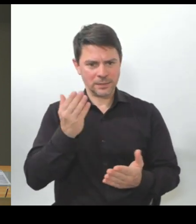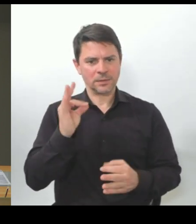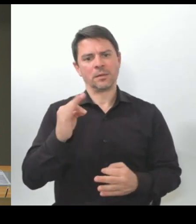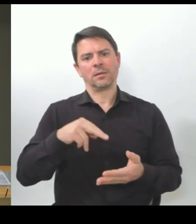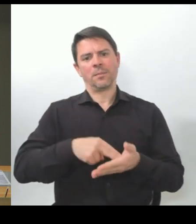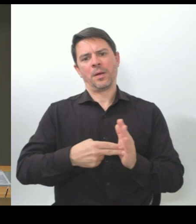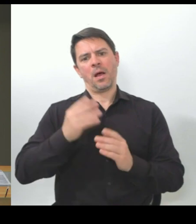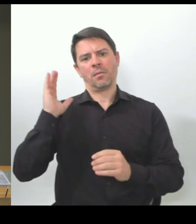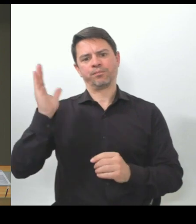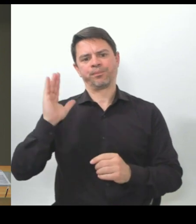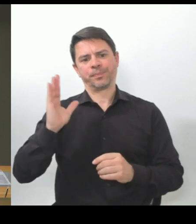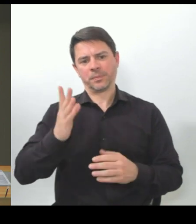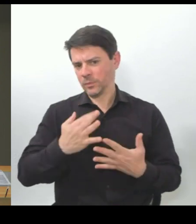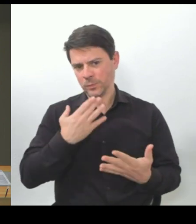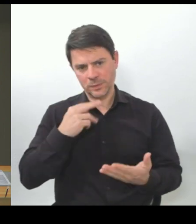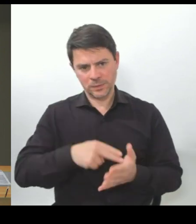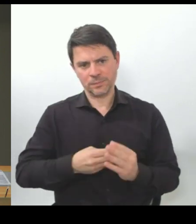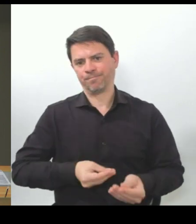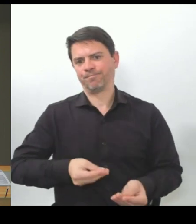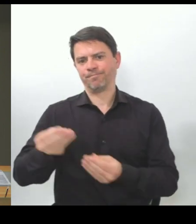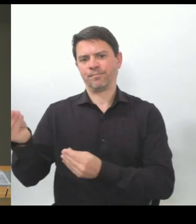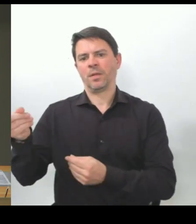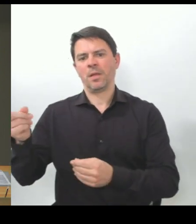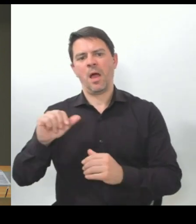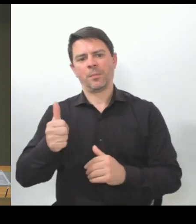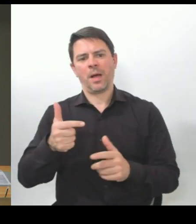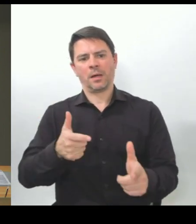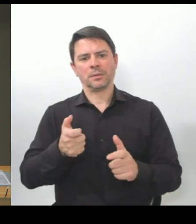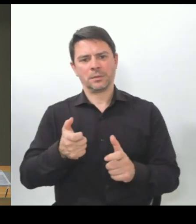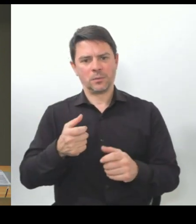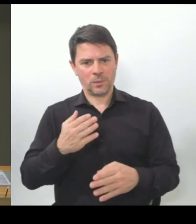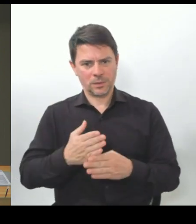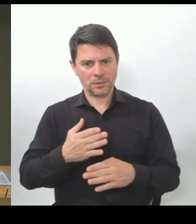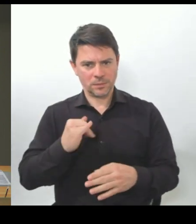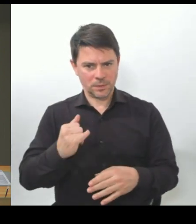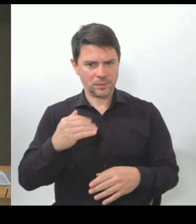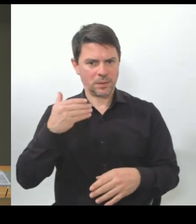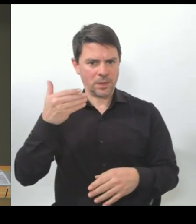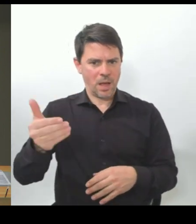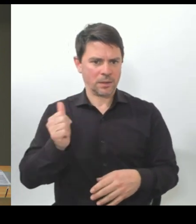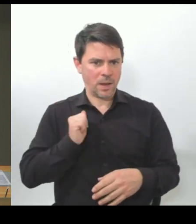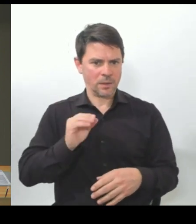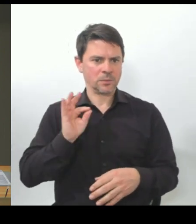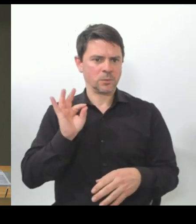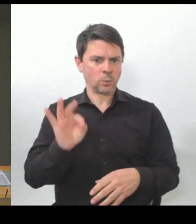Ausschusses für Verfassungs- und Rechtsangelegenheiten, Geschäftsordnung Antidiskriminierung Drucksache